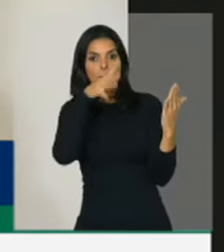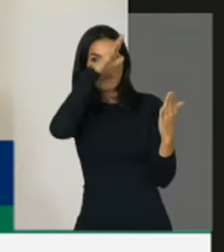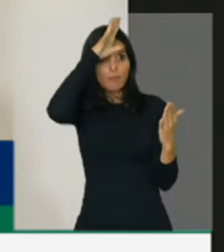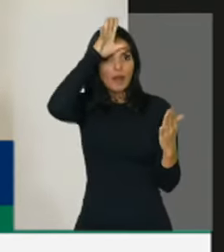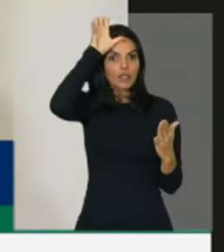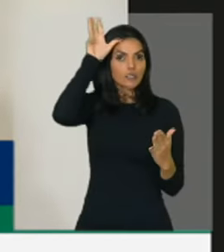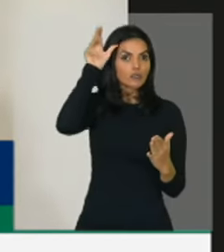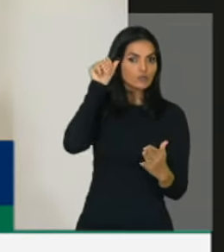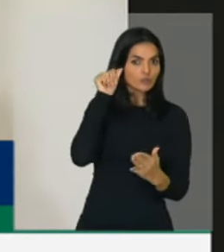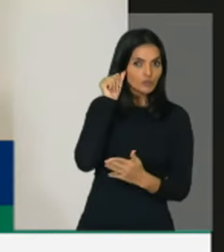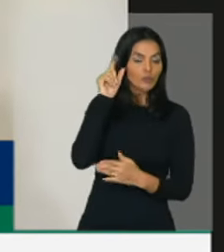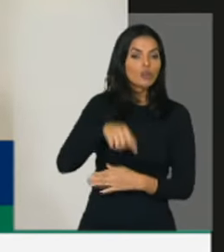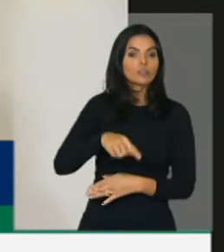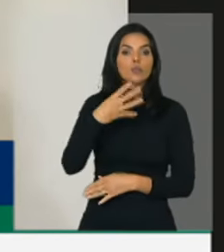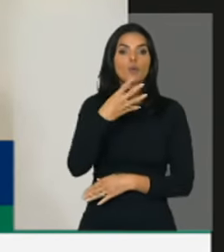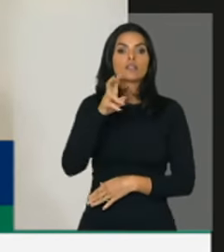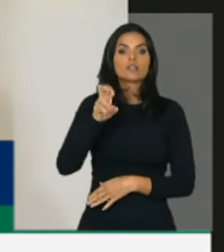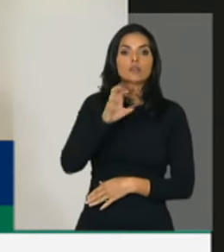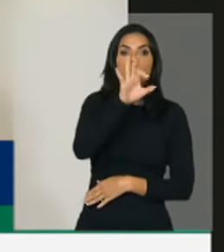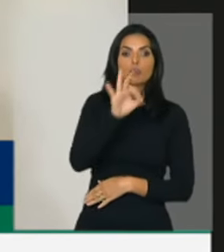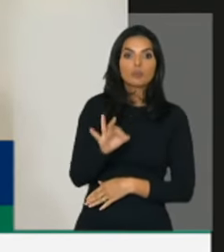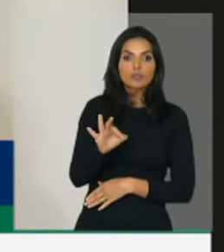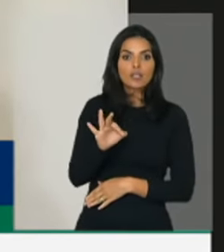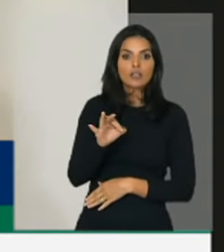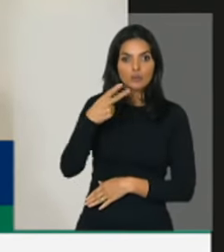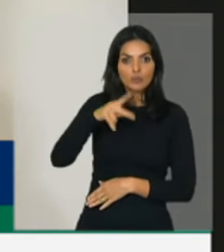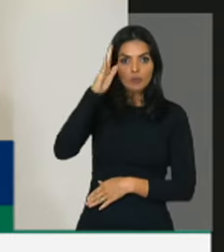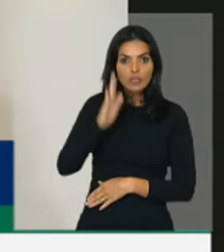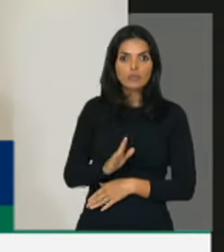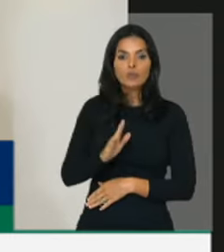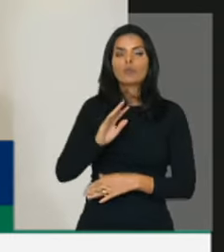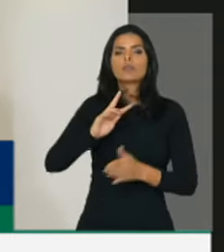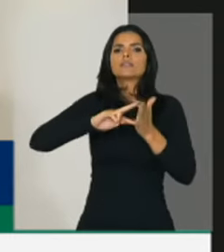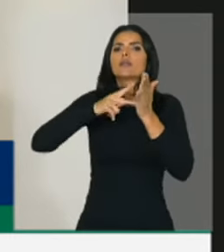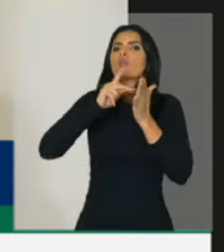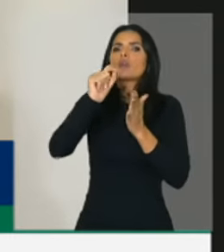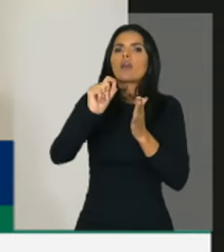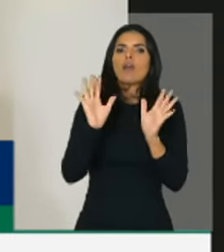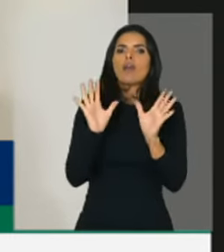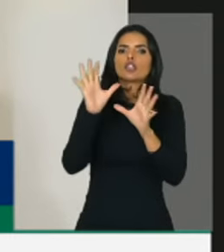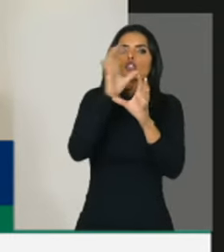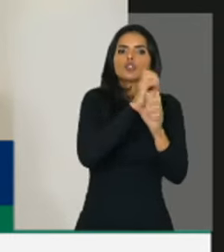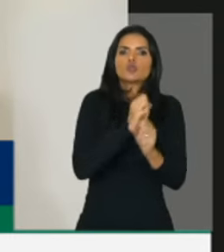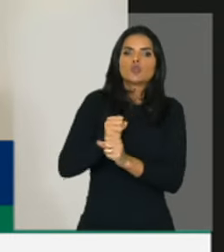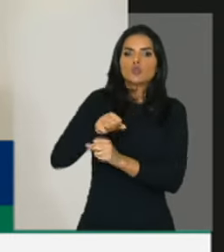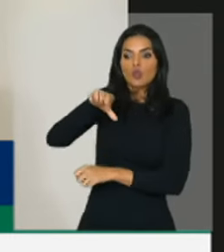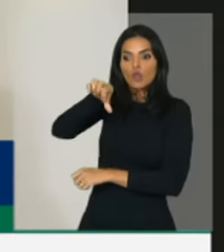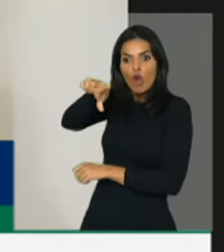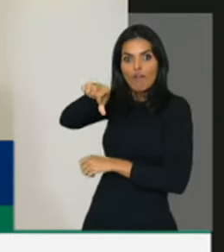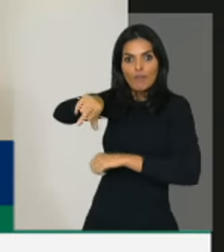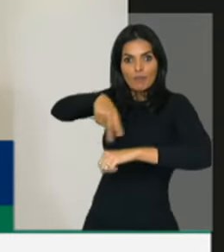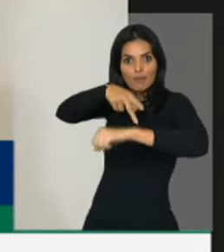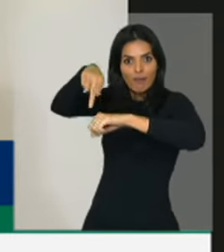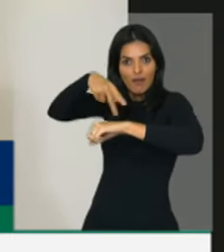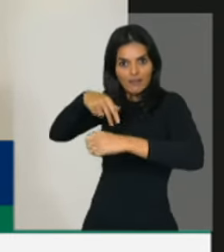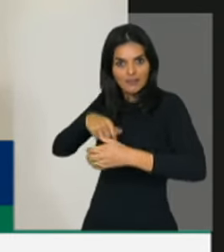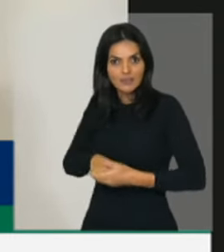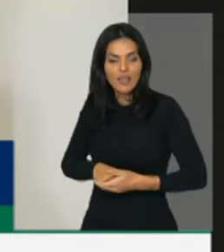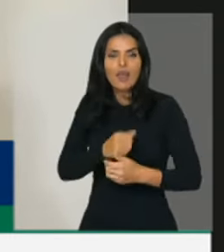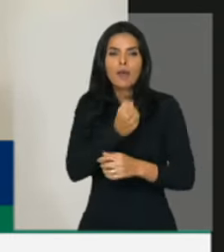RAMOS, REPRESENTA 45% DO TERRITÓRIO, REPRESENTA NOVE PAÍSES O AMAZONAS, QUE TEM A MAIOR FLORESTA TROPICAL DO MUNDO. A PRIMEIRA COISA É